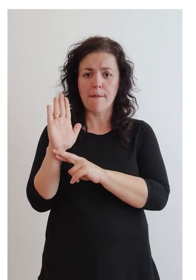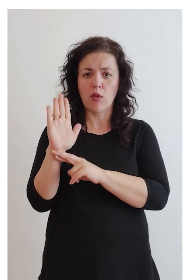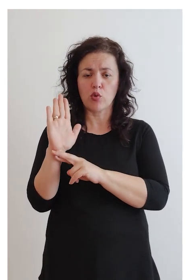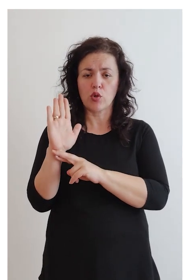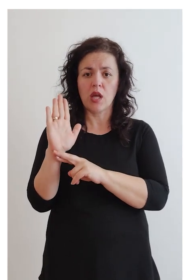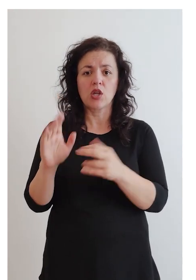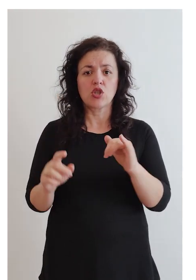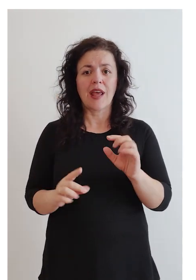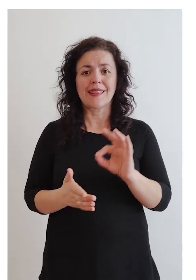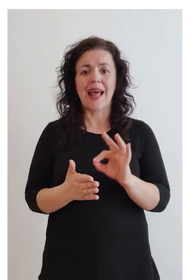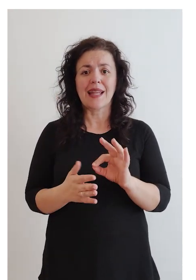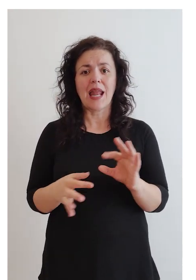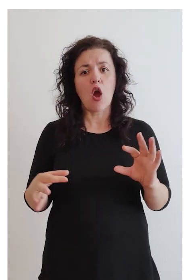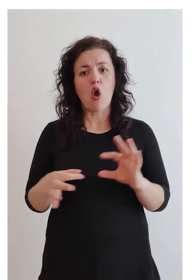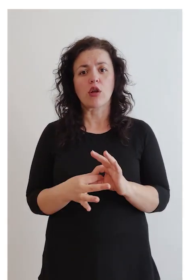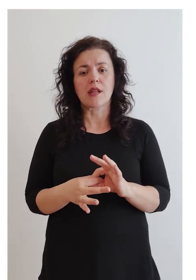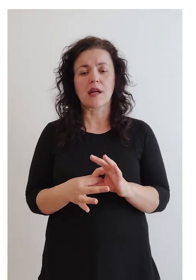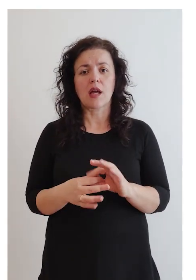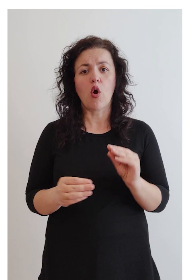cu aplicarea regulamentului